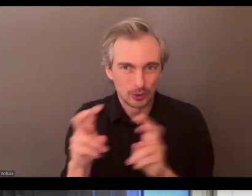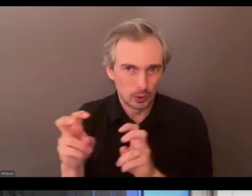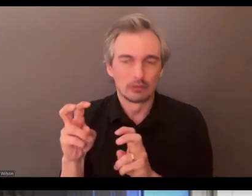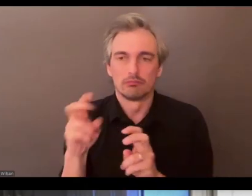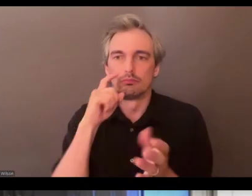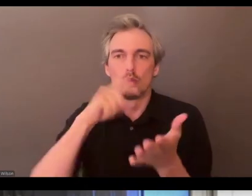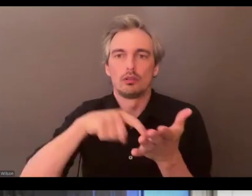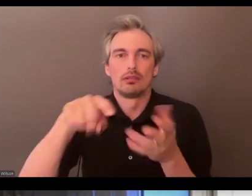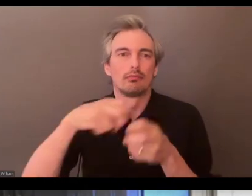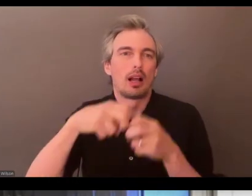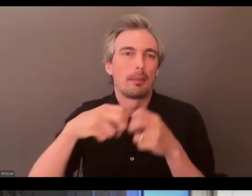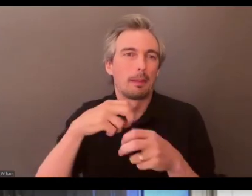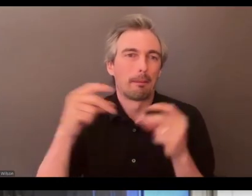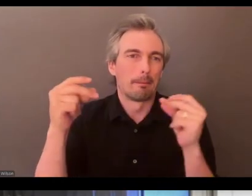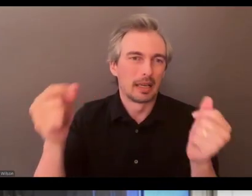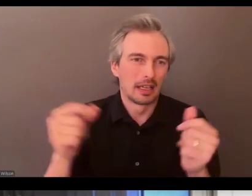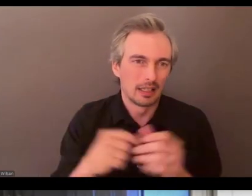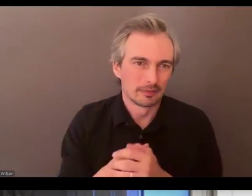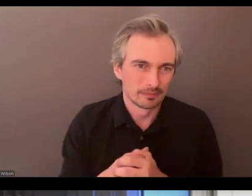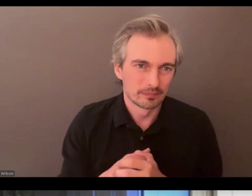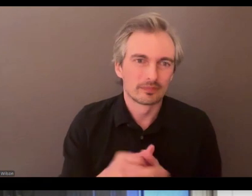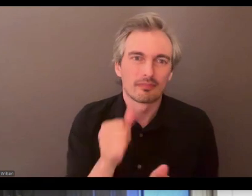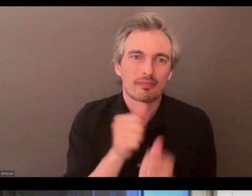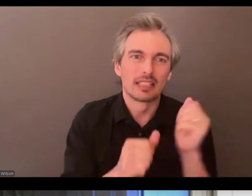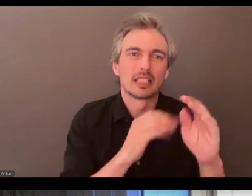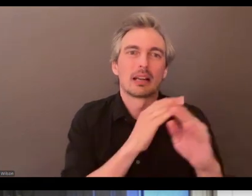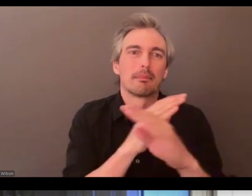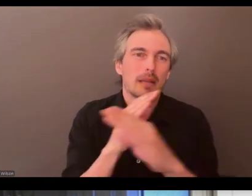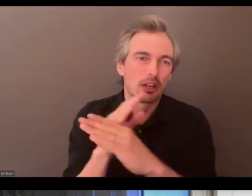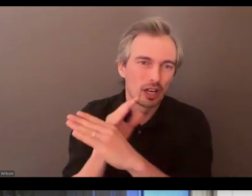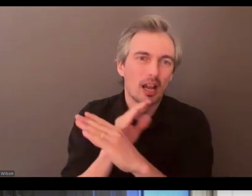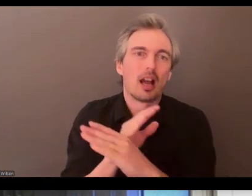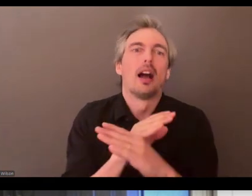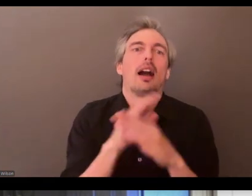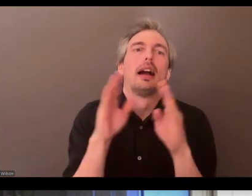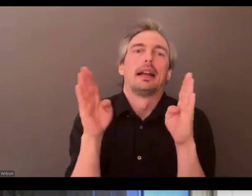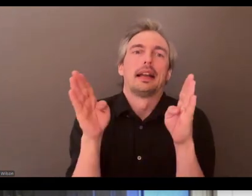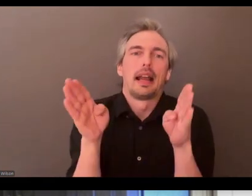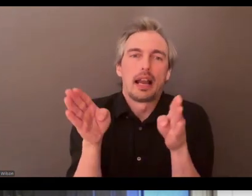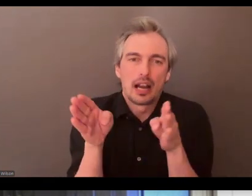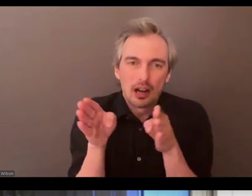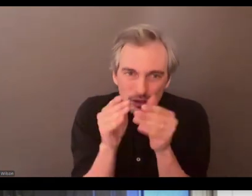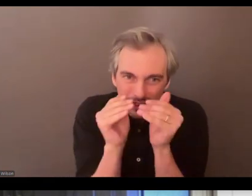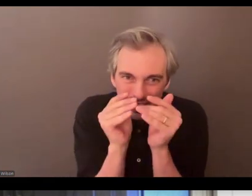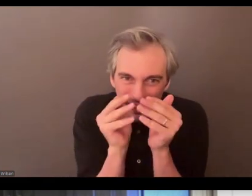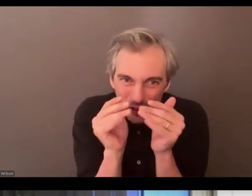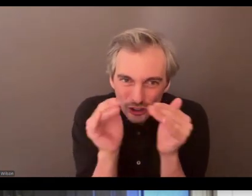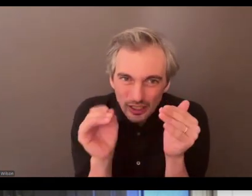さて、このスライドでは、特定の文字が背景のグレ ー とほとんど区別がつかないグレ ーで書かれています。